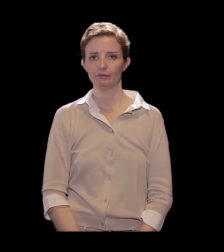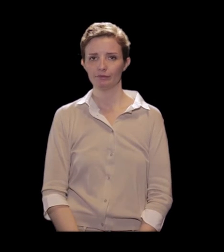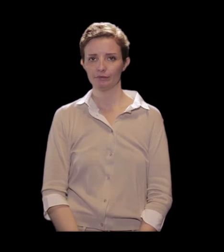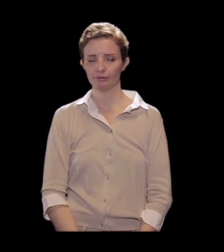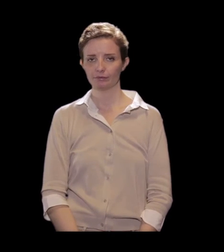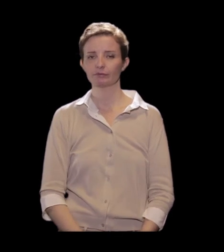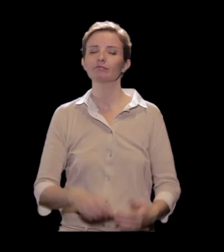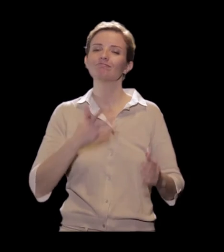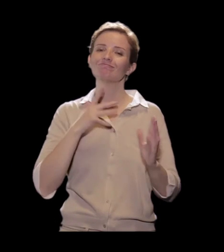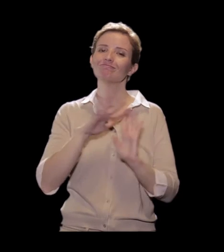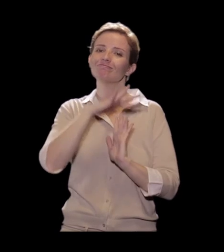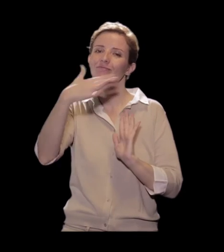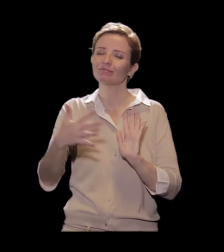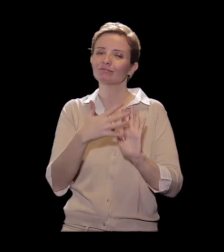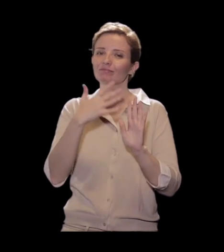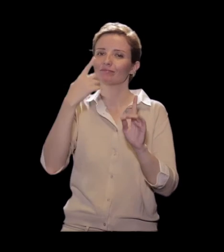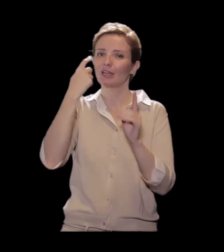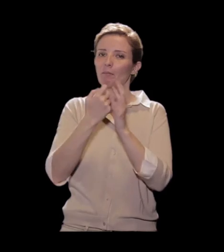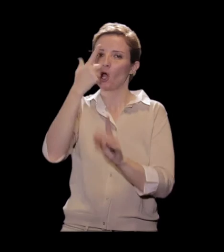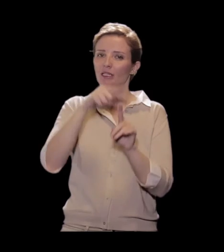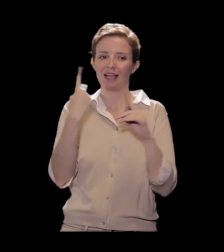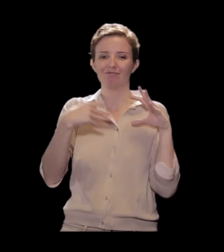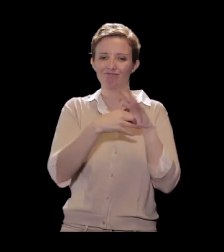Un altro concetto molto importante per quanto riguarda le rette